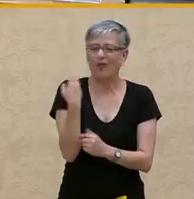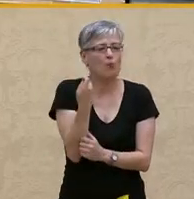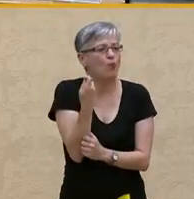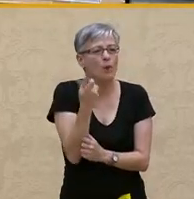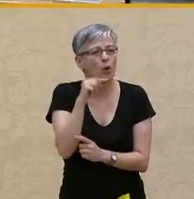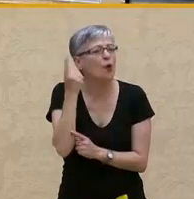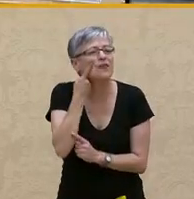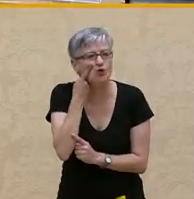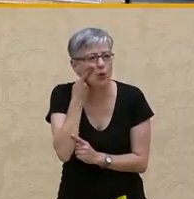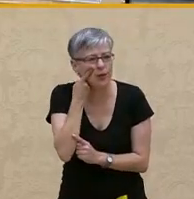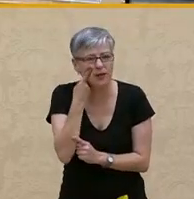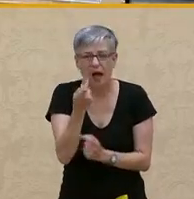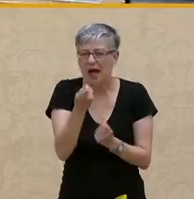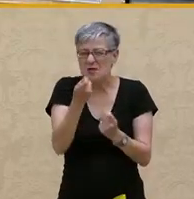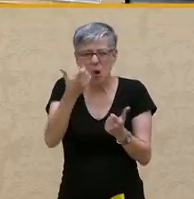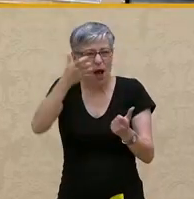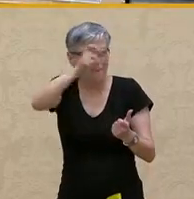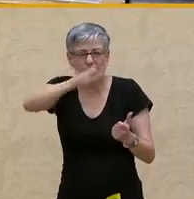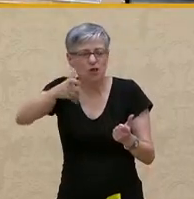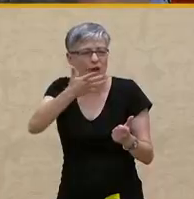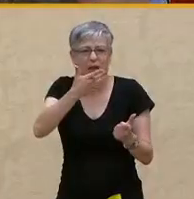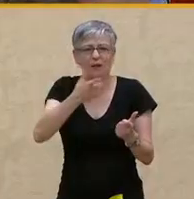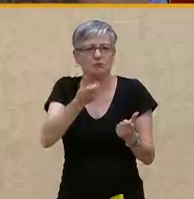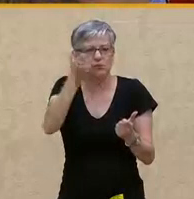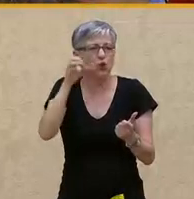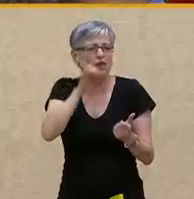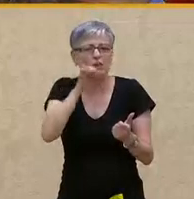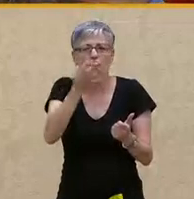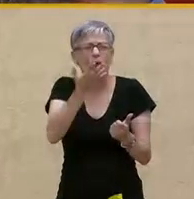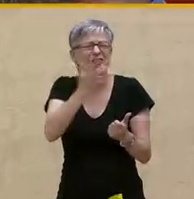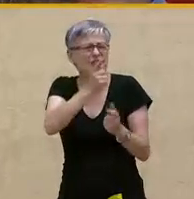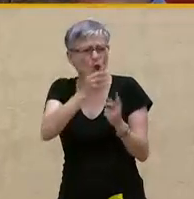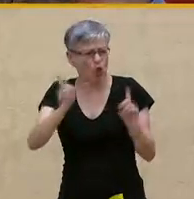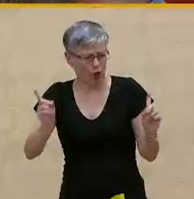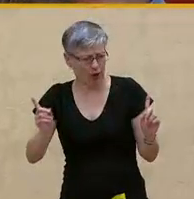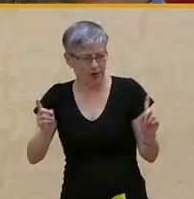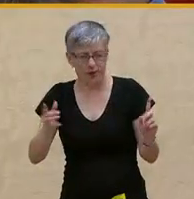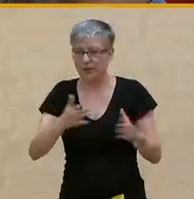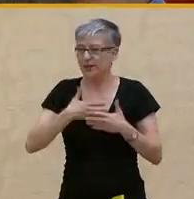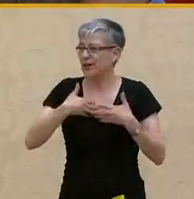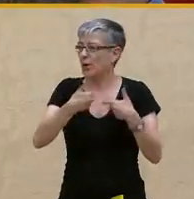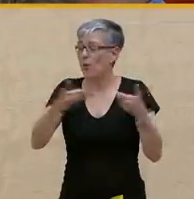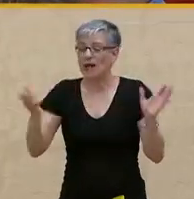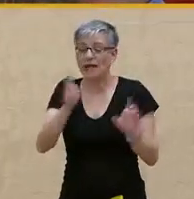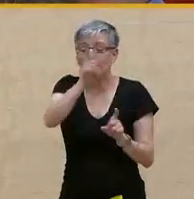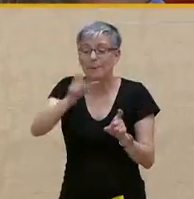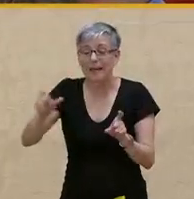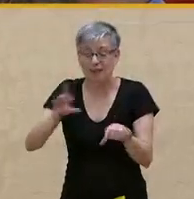y que muy poca gente conoce, y, como cualquier persona, no somos médicos, y es todo complicado.